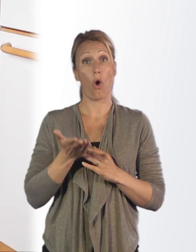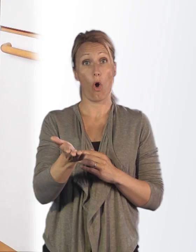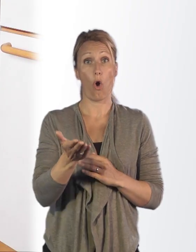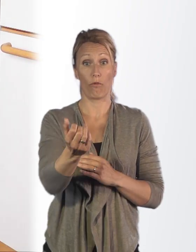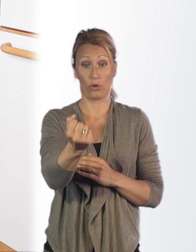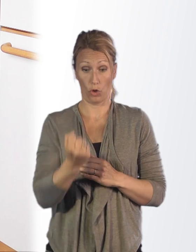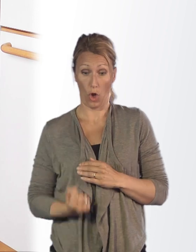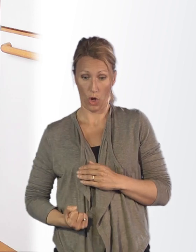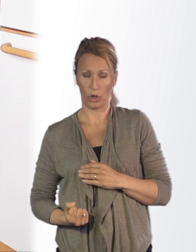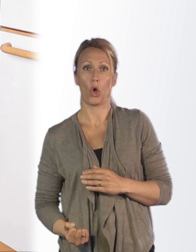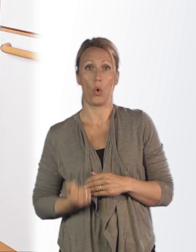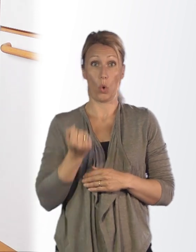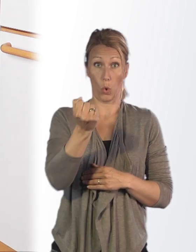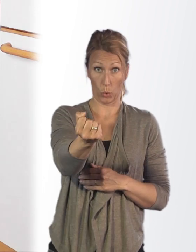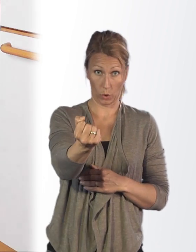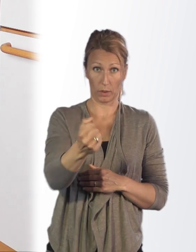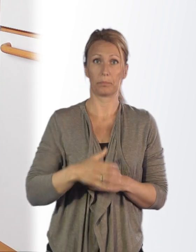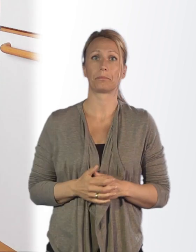Lukk ovnsdøra.